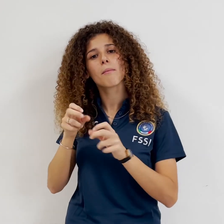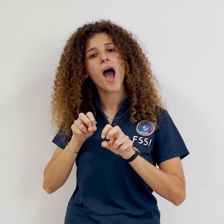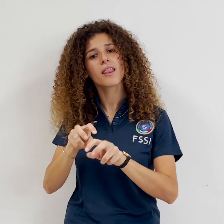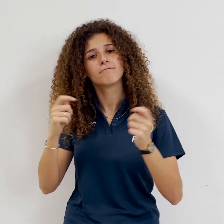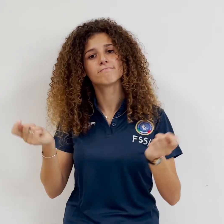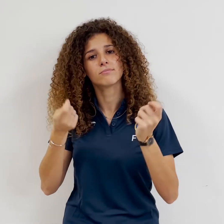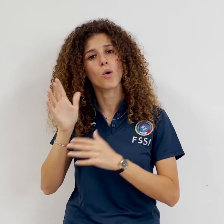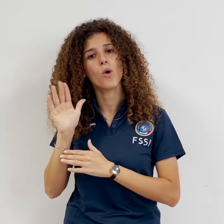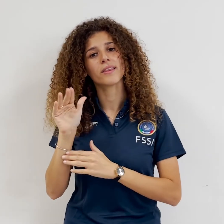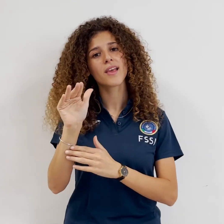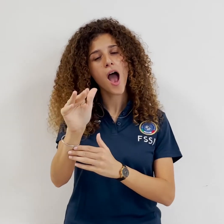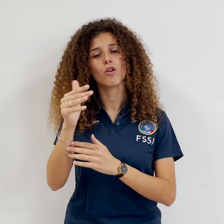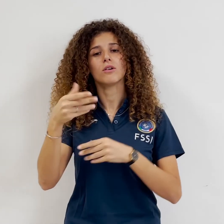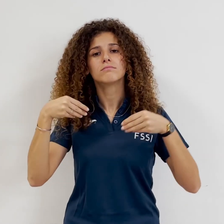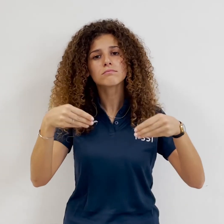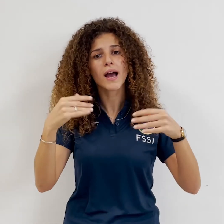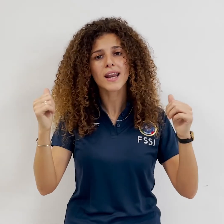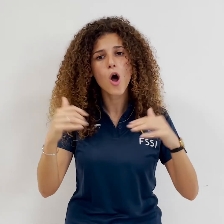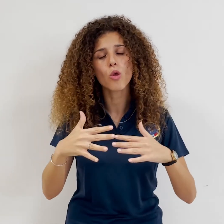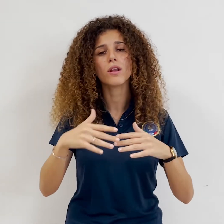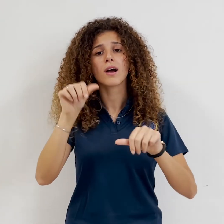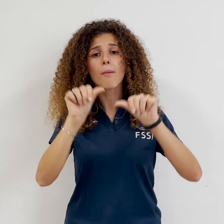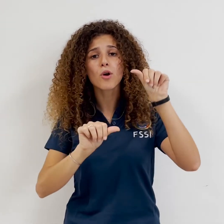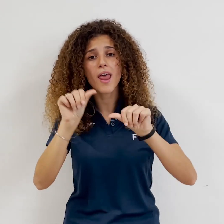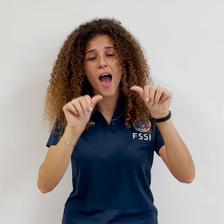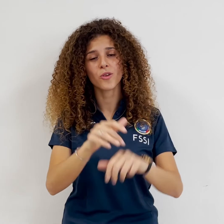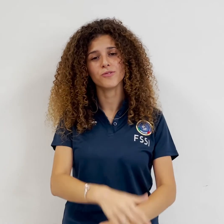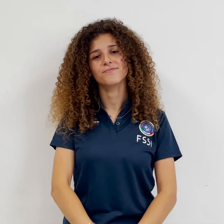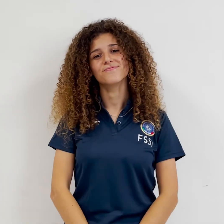delle società udenti dove gli atleti si allenano quotidianamente, partecipando ai raduni, e ai campionati.